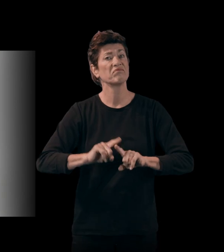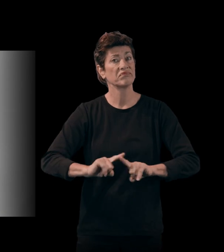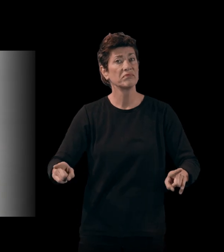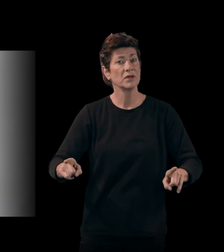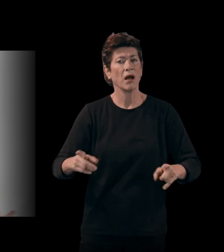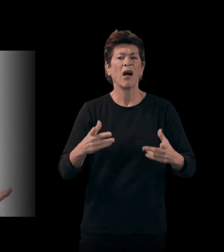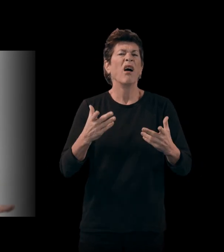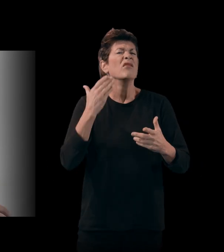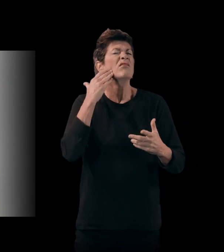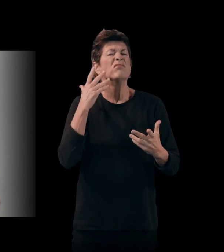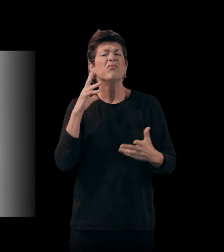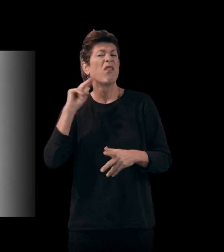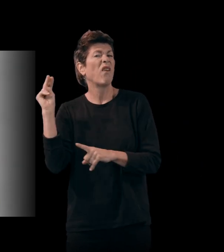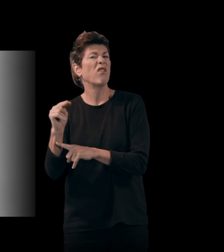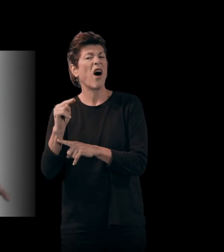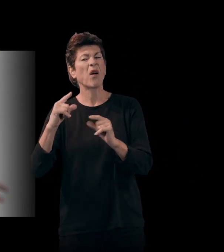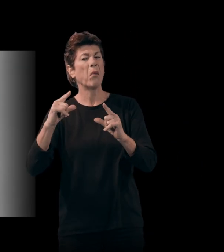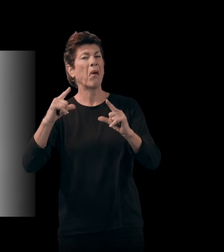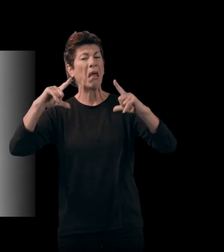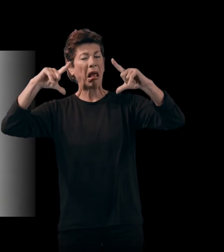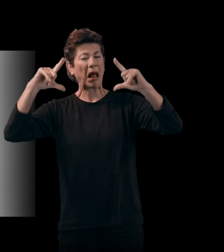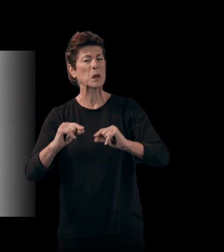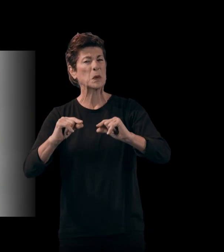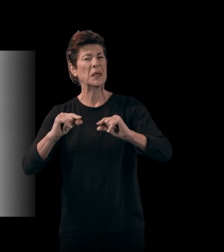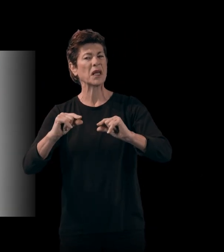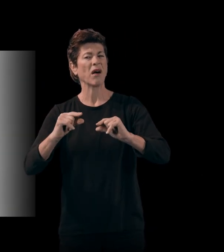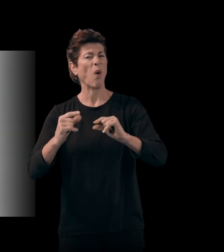ce serait les réduire à une nouvelle identité. Enfin, faire un collectif, mais qui serait les réduire.